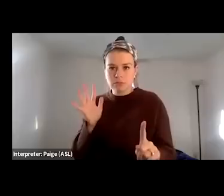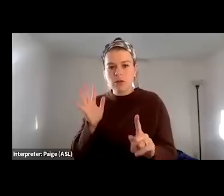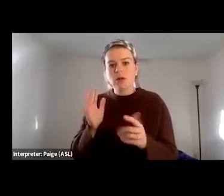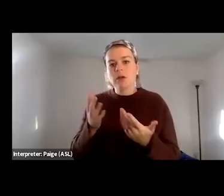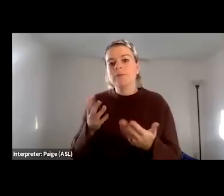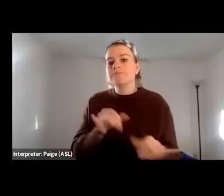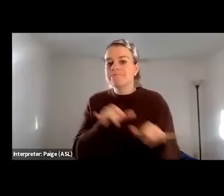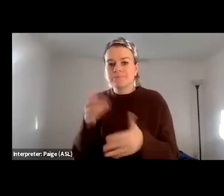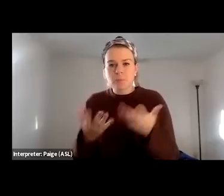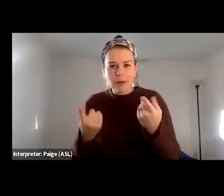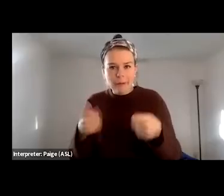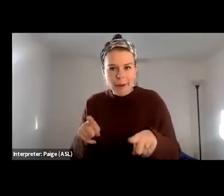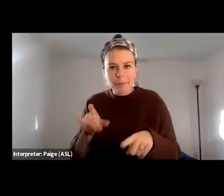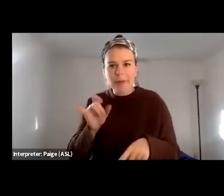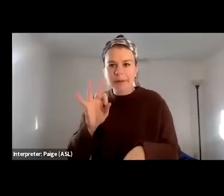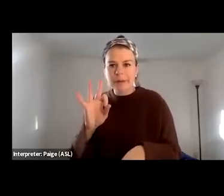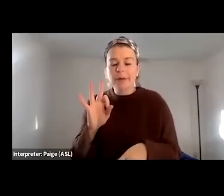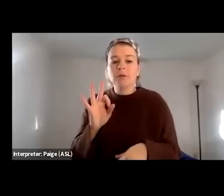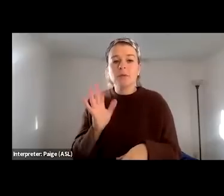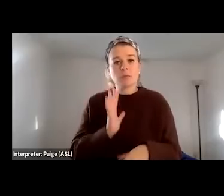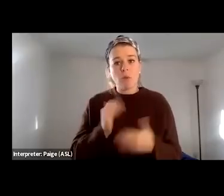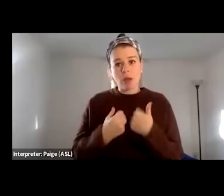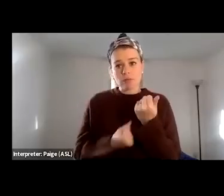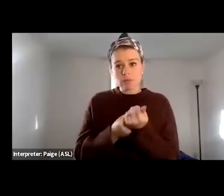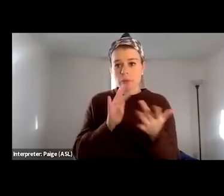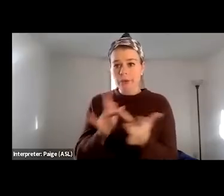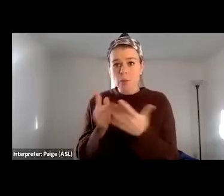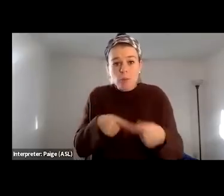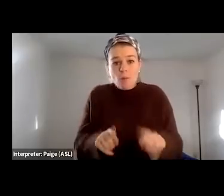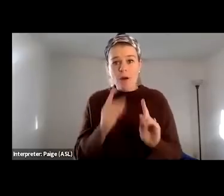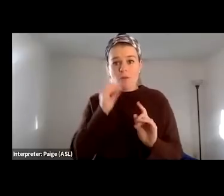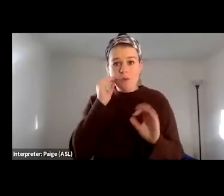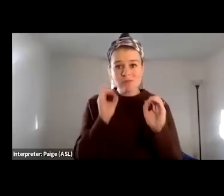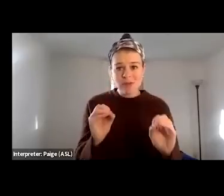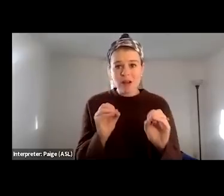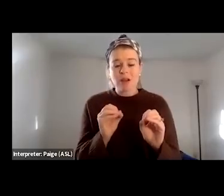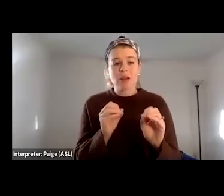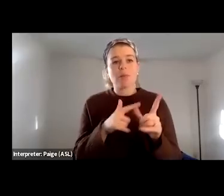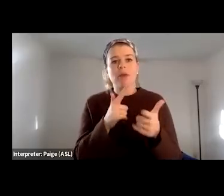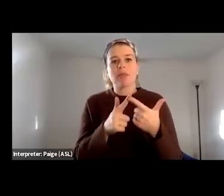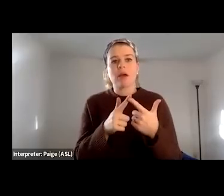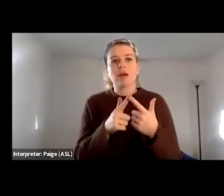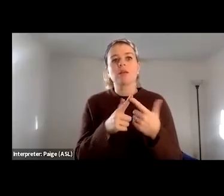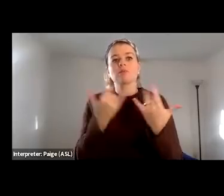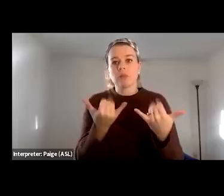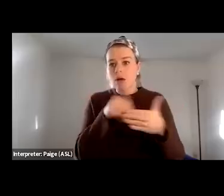donde pierden redes que les apoyaban mientras experimentaban sinhogarismo, que pueden perder cuando ingresan a una vivienda.